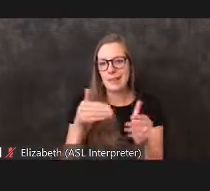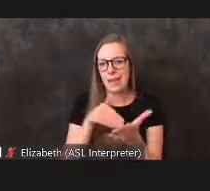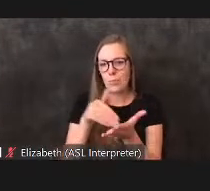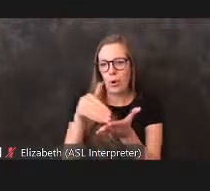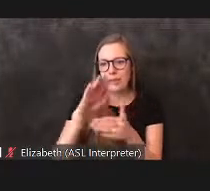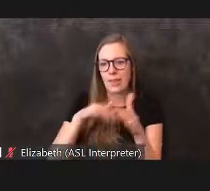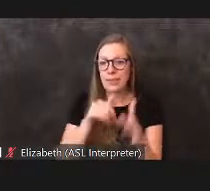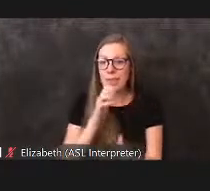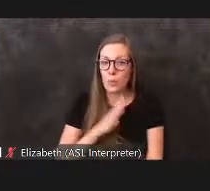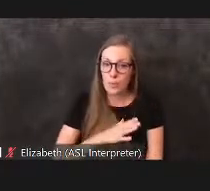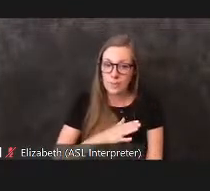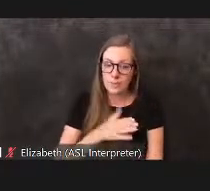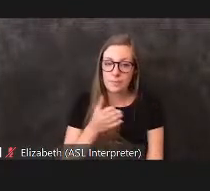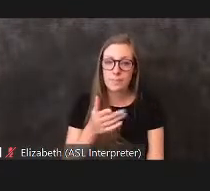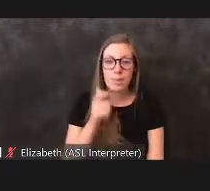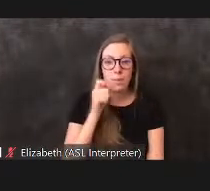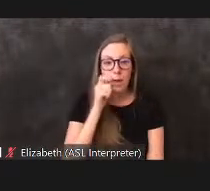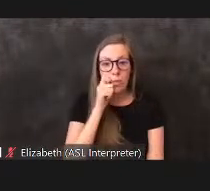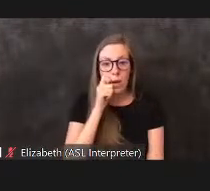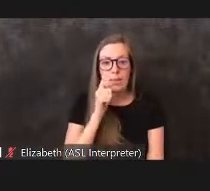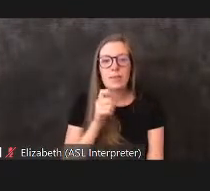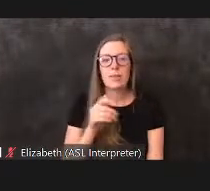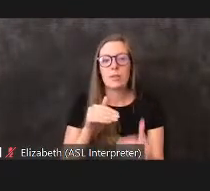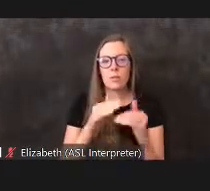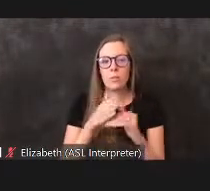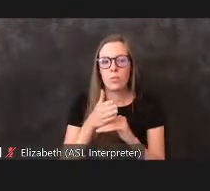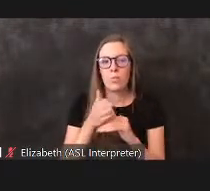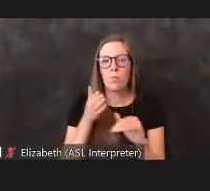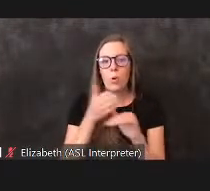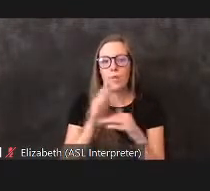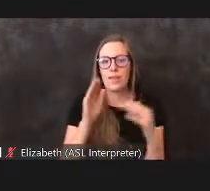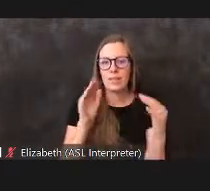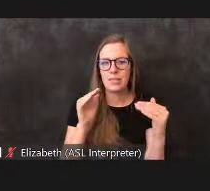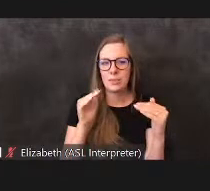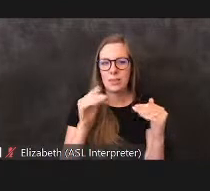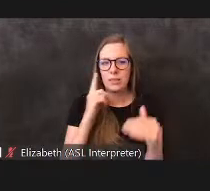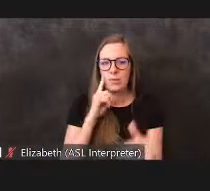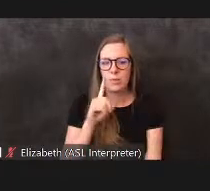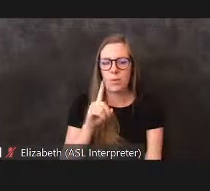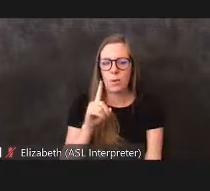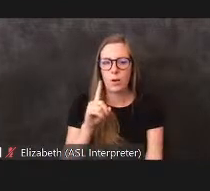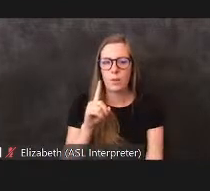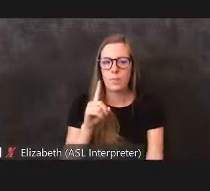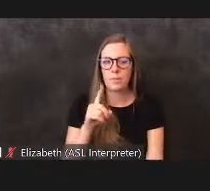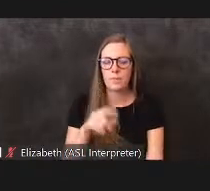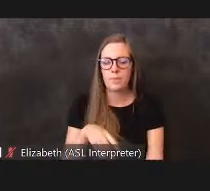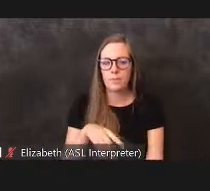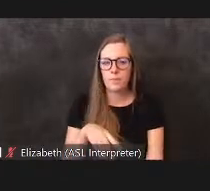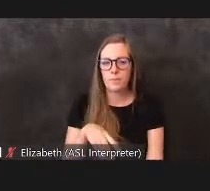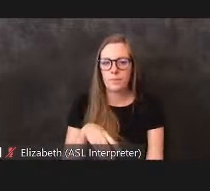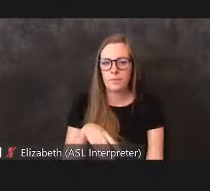tienen un más alto y braceo en necesidad fueron Mase de lo que esperaba entre.